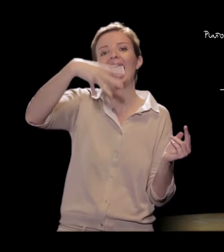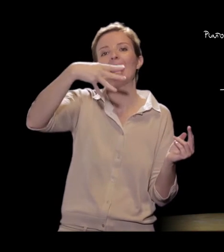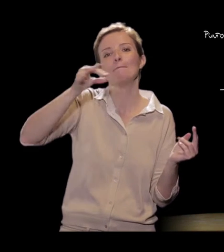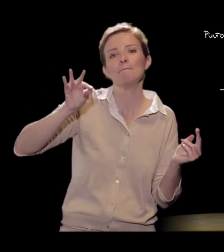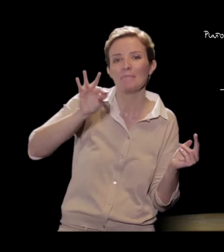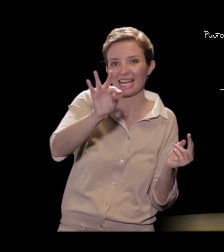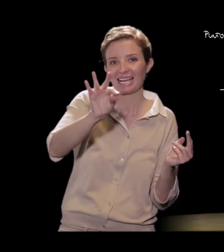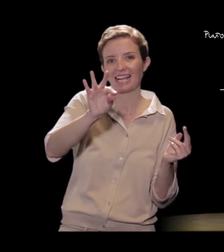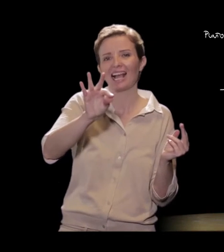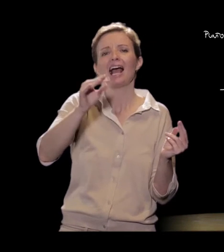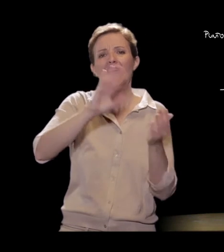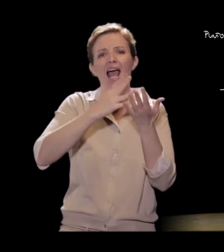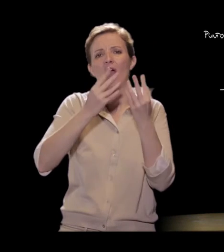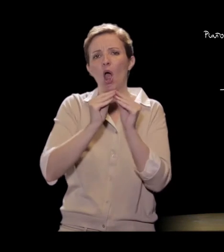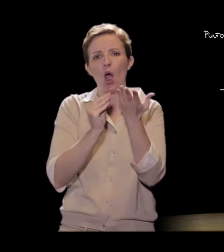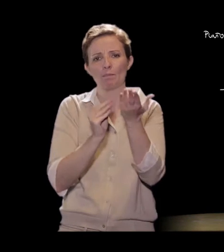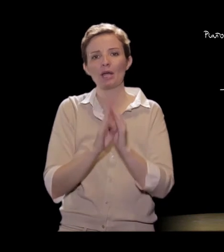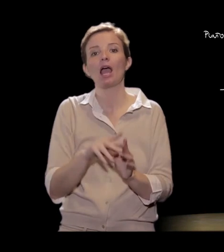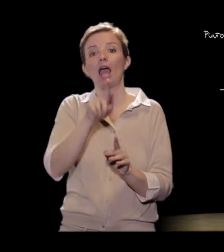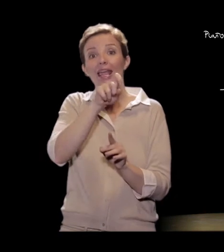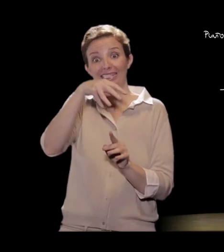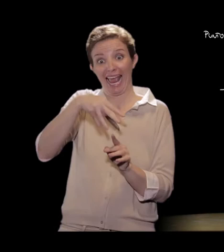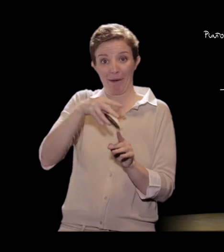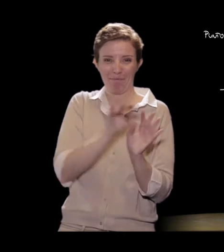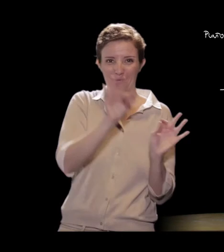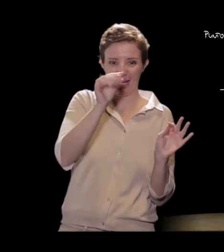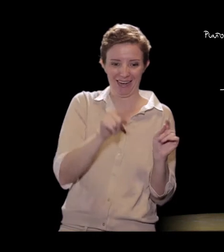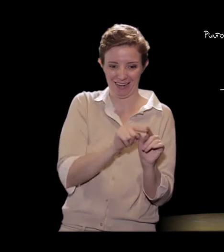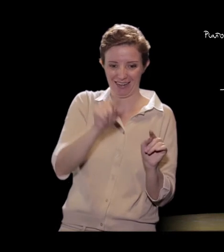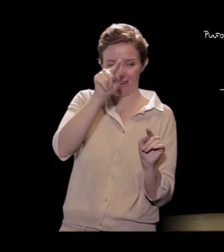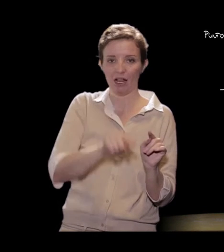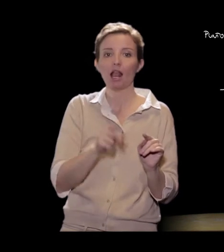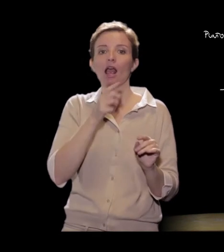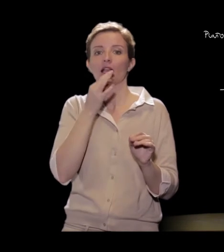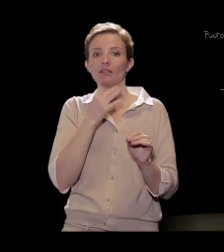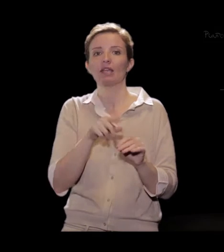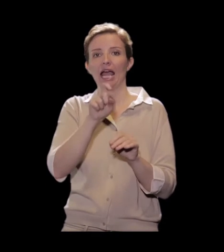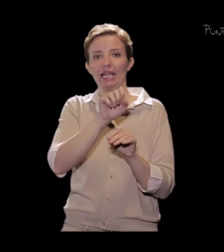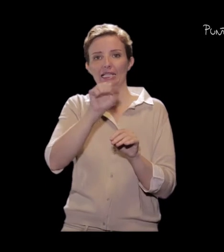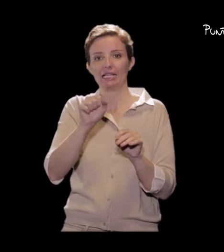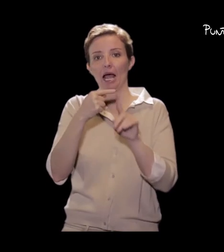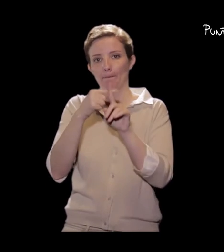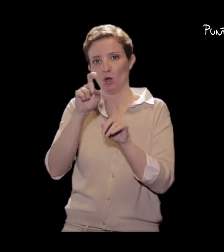saranno tali che x(M) sarà la media delle ascisse dei due estremi, quindi x(A) più x(B) fratto 2,